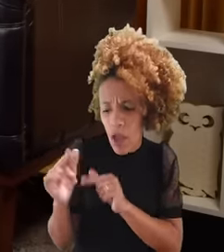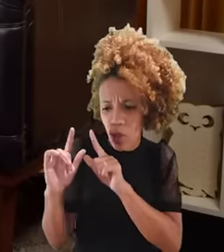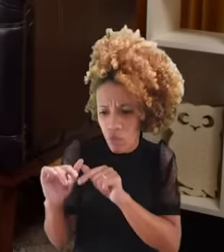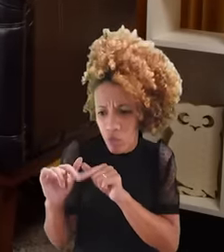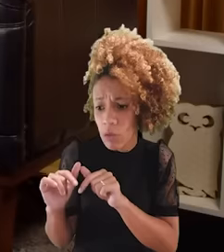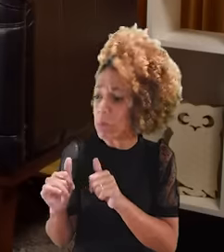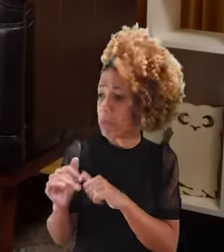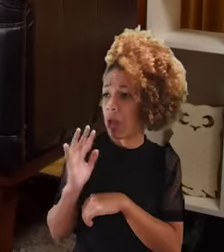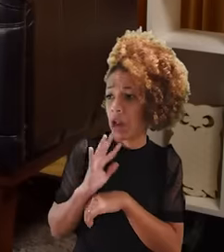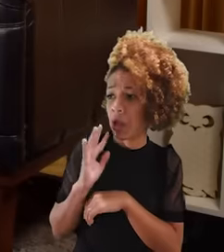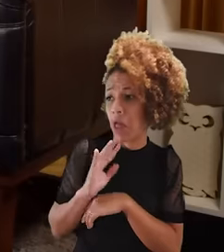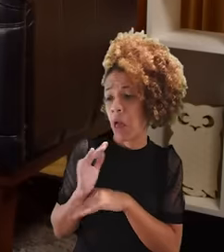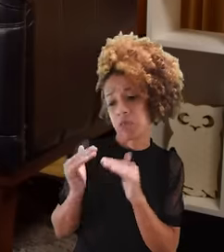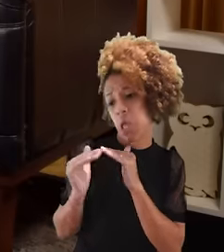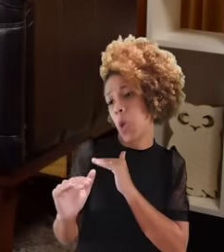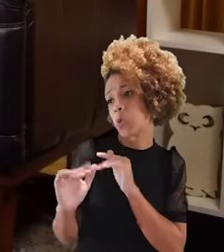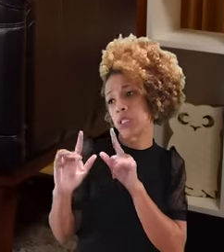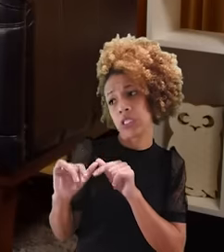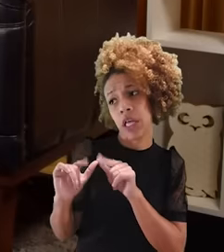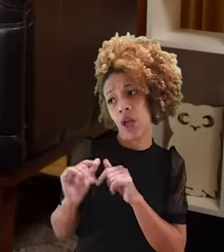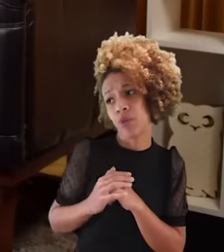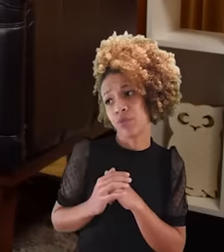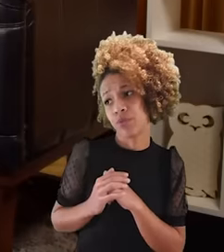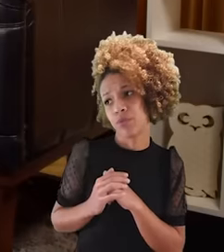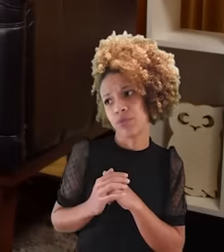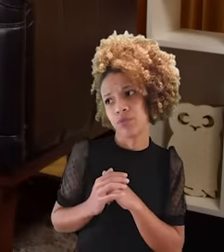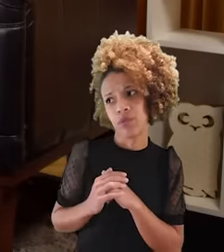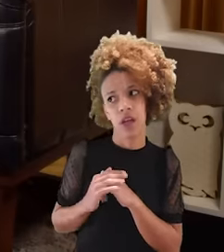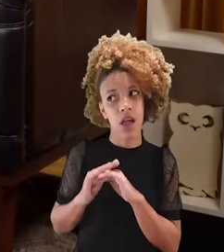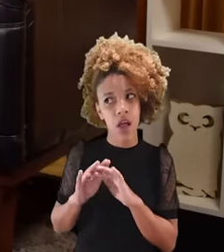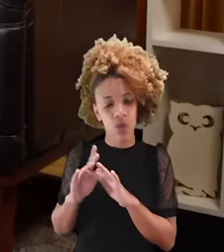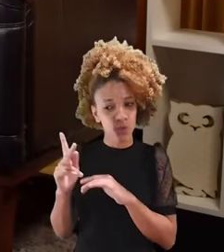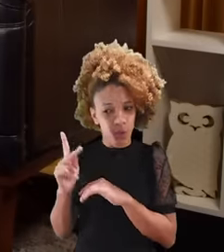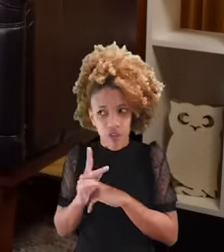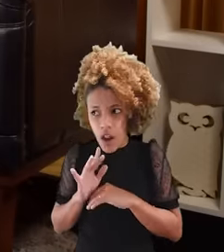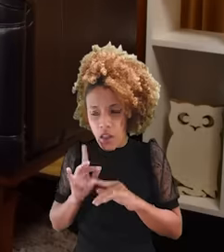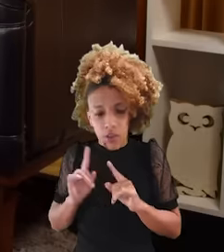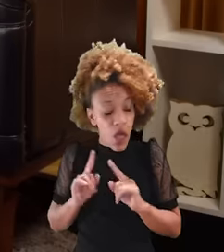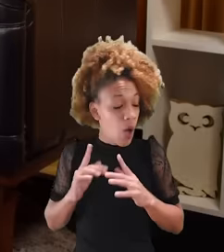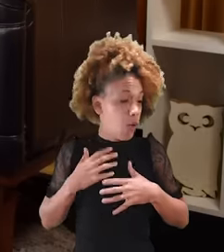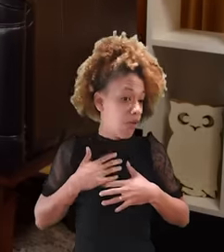mim é legal ser contra Israel é Não tô dizendo que nanar tem razão acha ele um horror sim sim